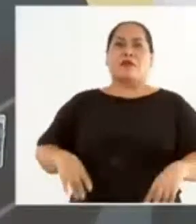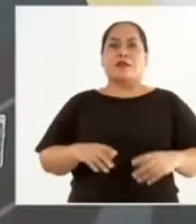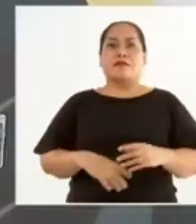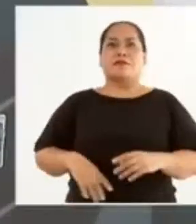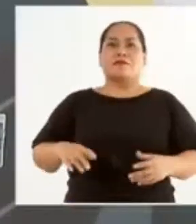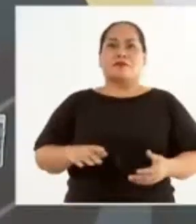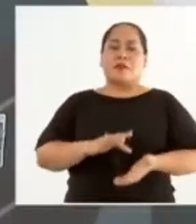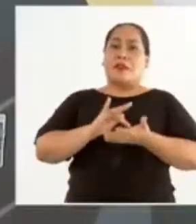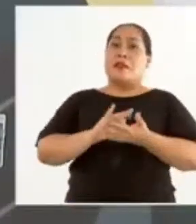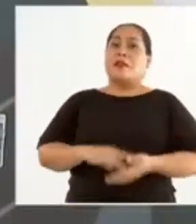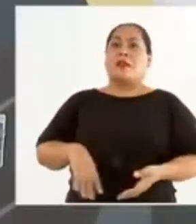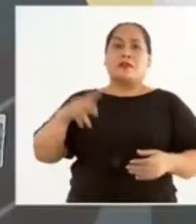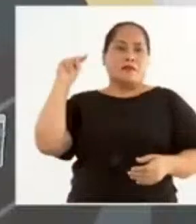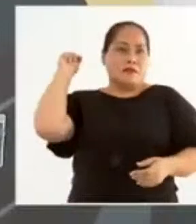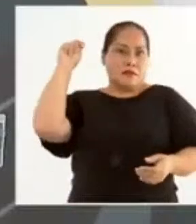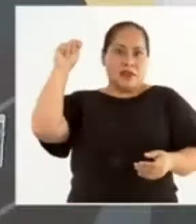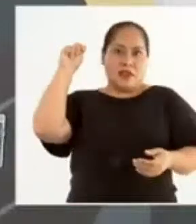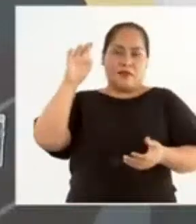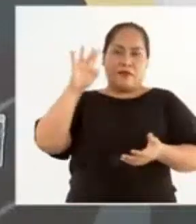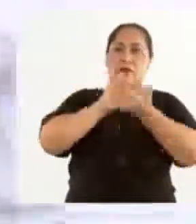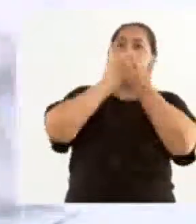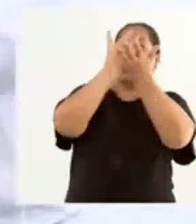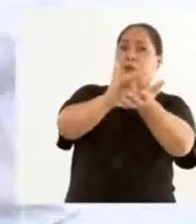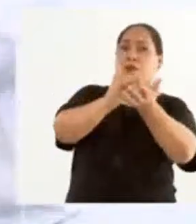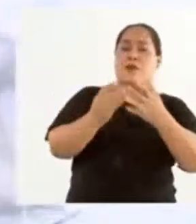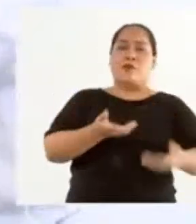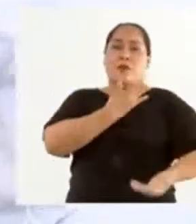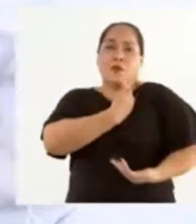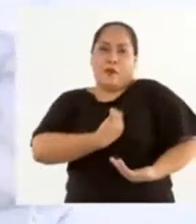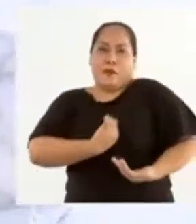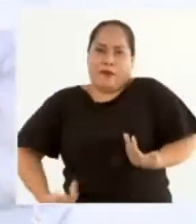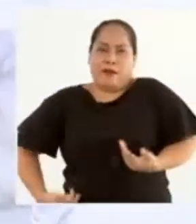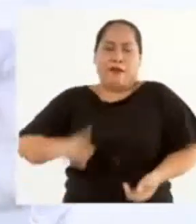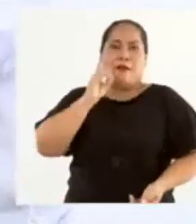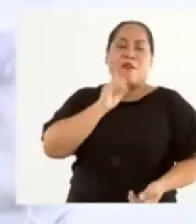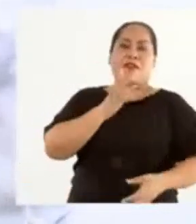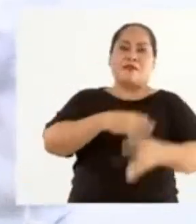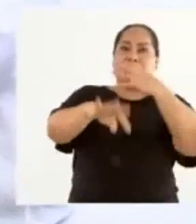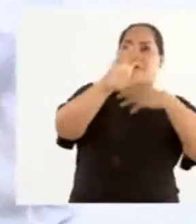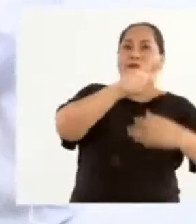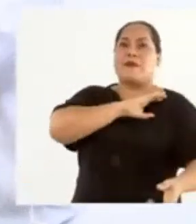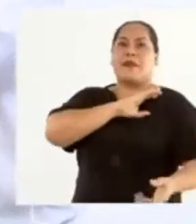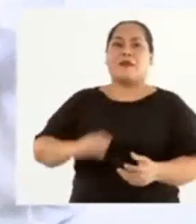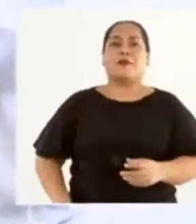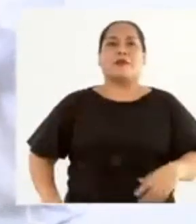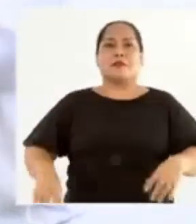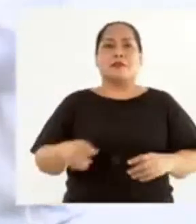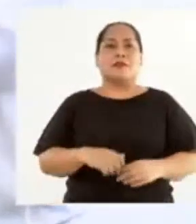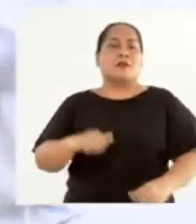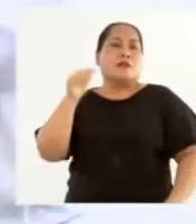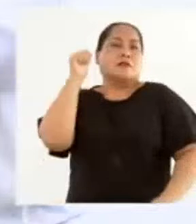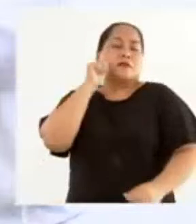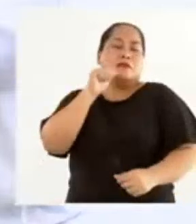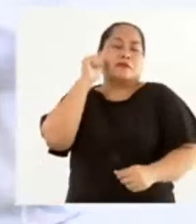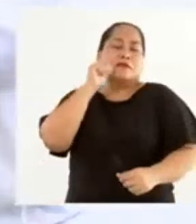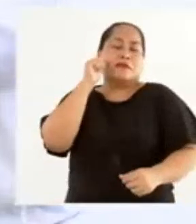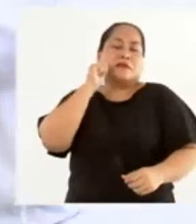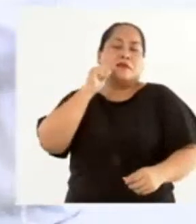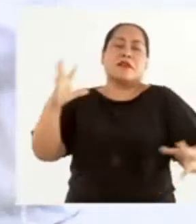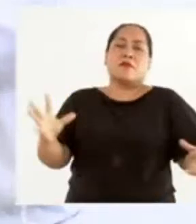este acto público, pero lo cierto es que siempre está con nosotros. Su liderazgo está consolidando